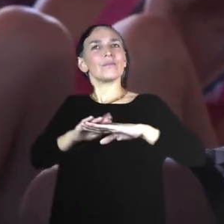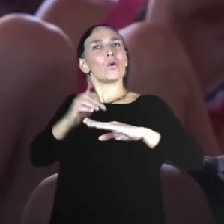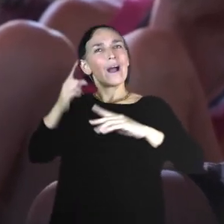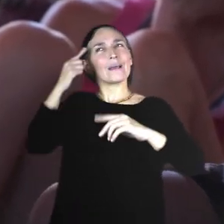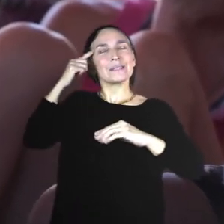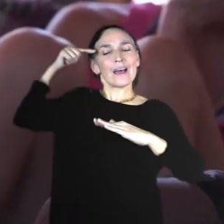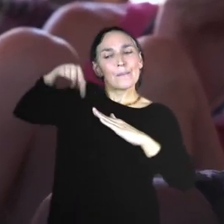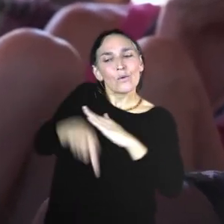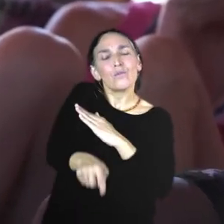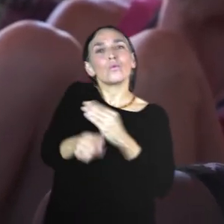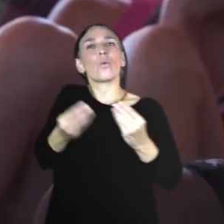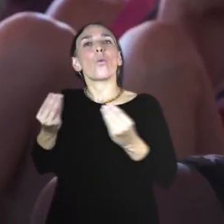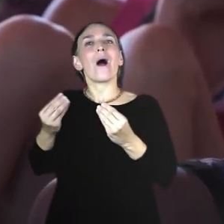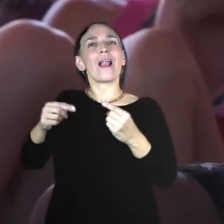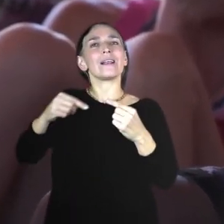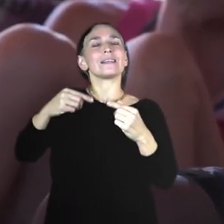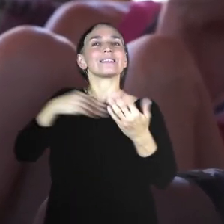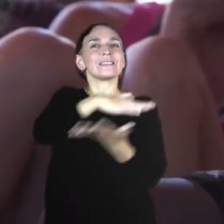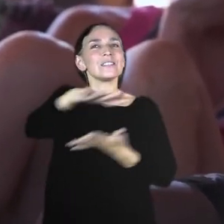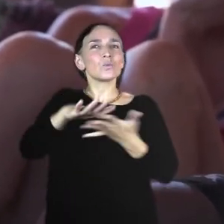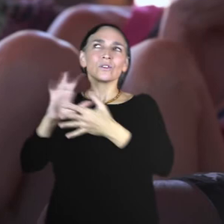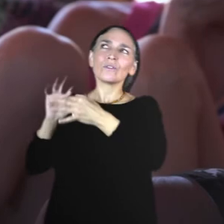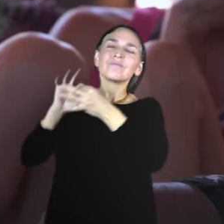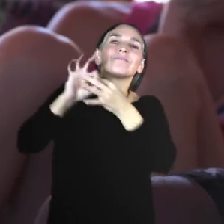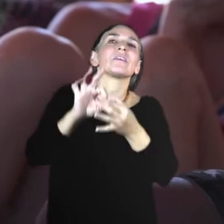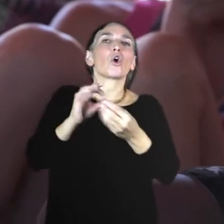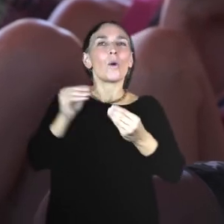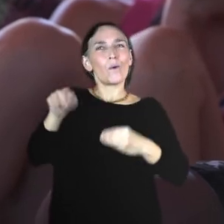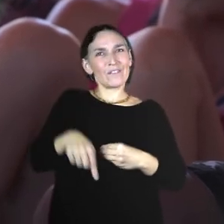Tenemos que darle el lugar a ella de sentirse escuchada,